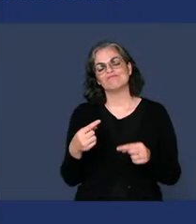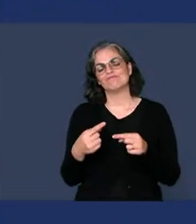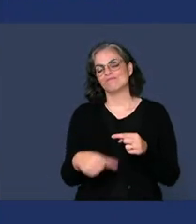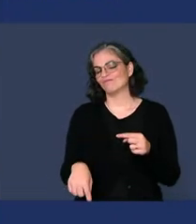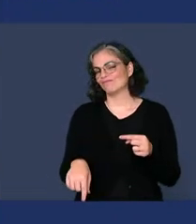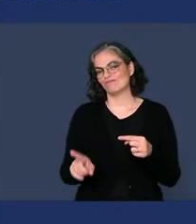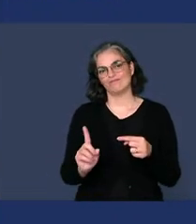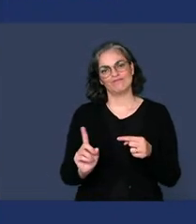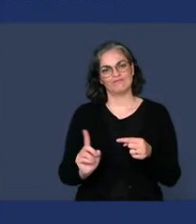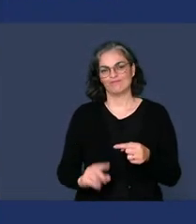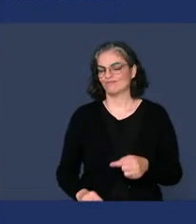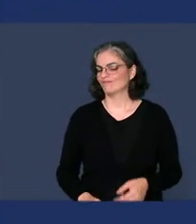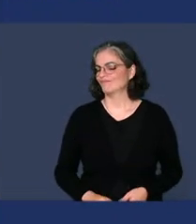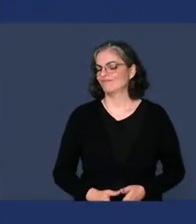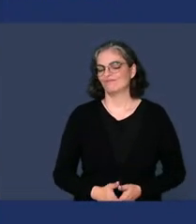QUANDO VAI PARA SALÁRIO, AÍ DESVÍRTUA O PROCESSO E NÃO